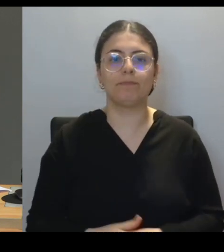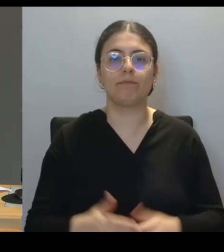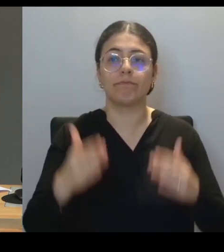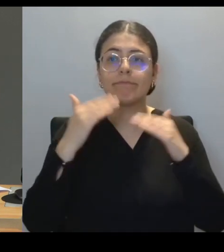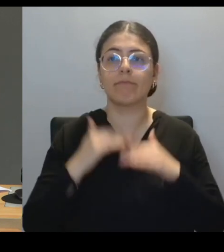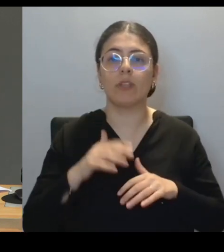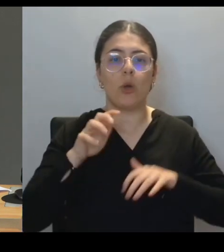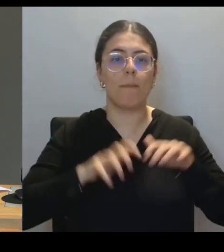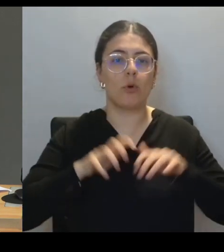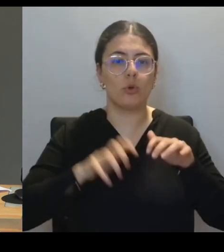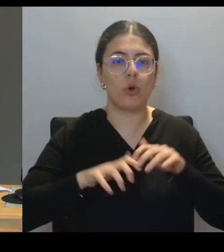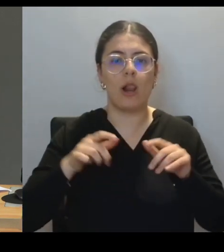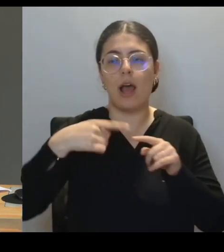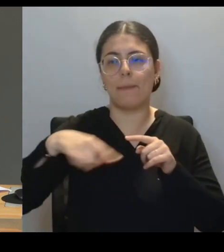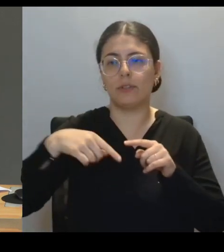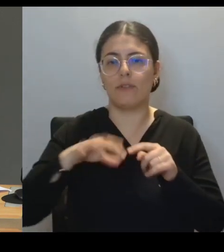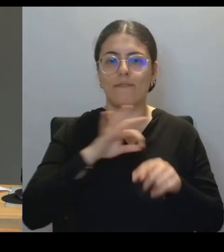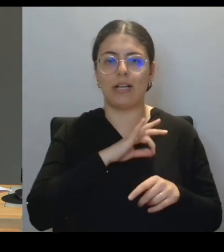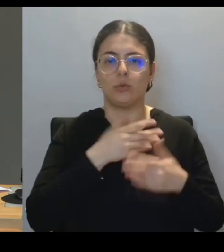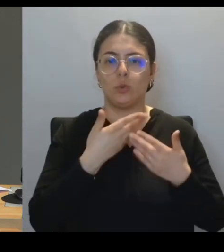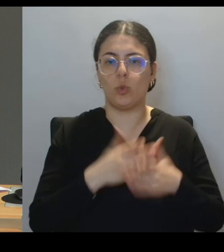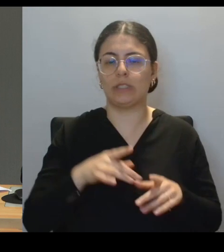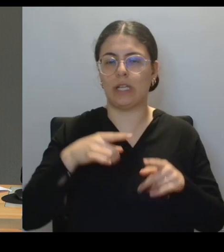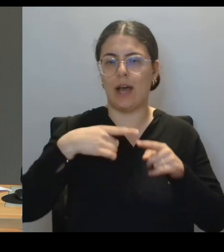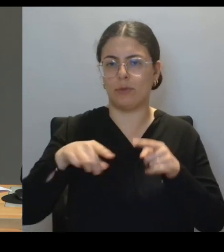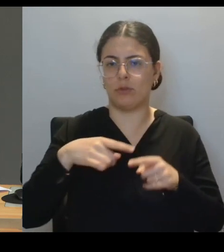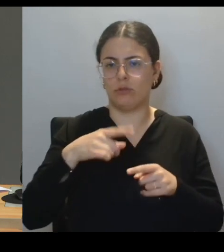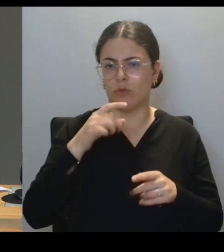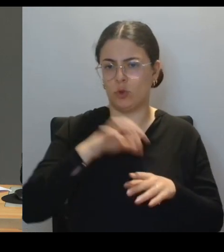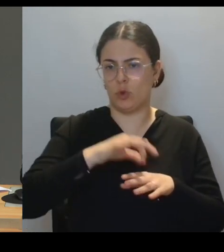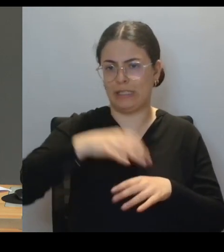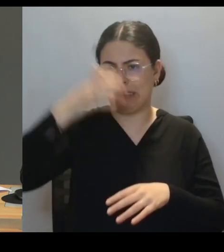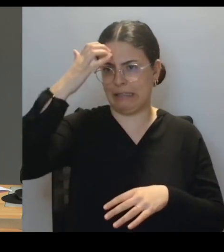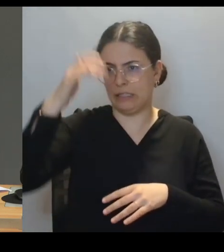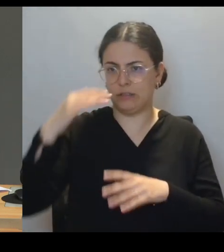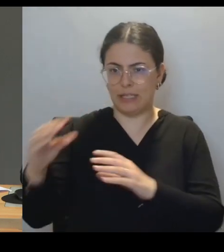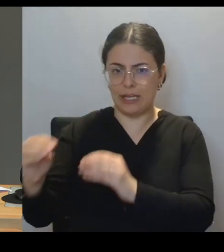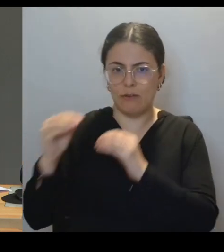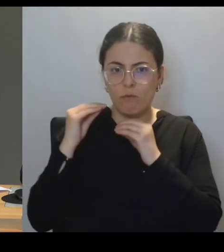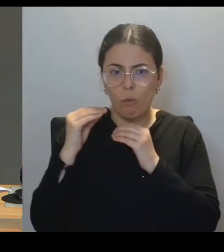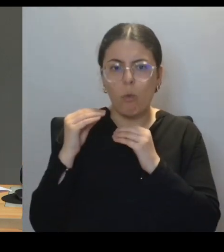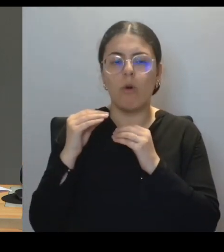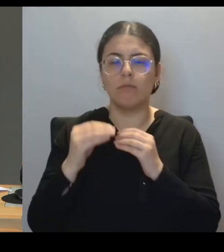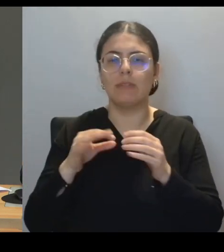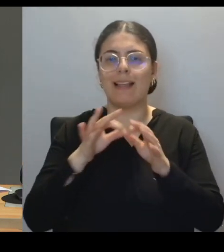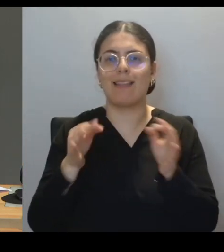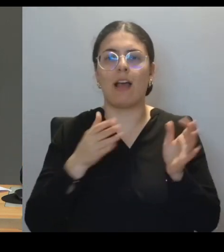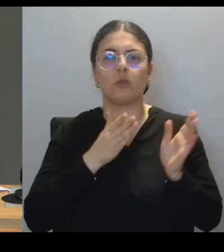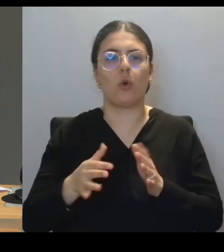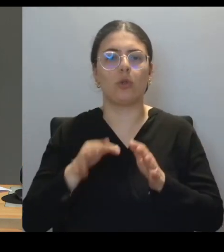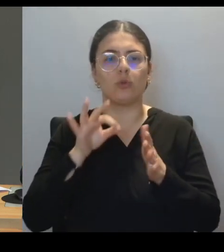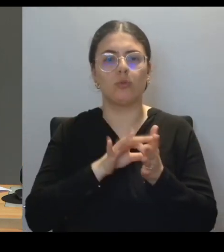hat mich darauf hingewiesen, dass er beim Tagesordnungspunkt 4.4 - das war der Antrag zur kommunalen Schulreinigung mit